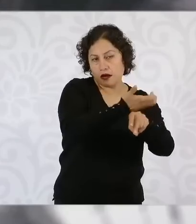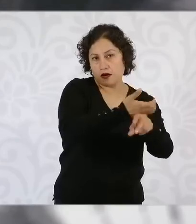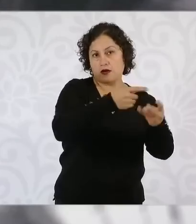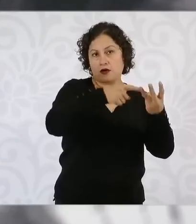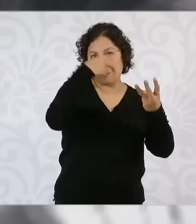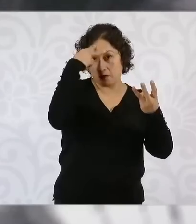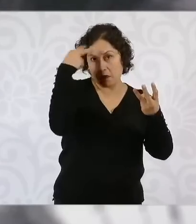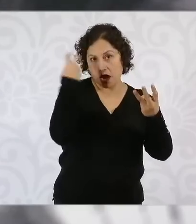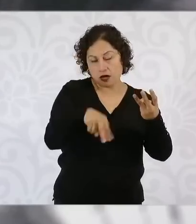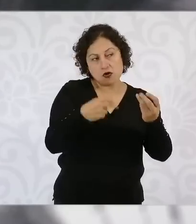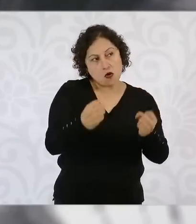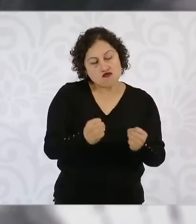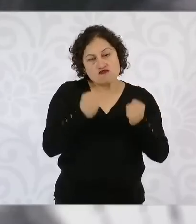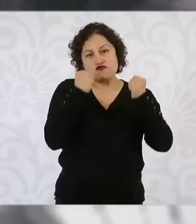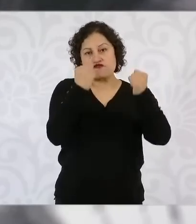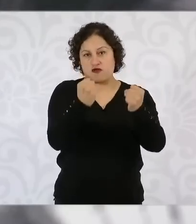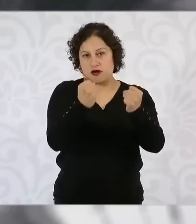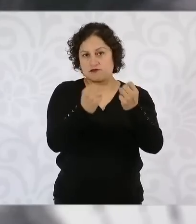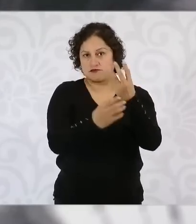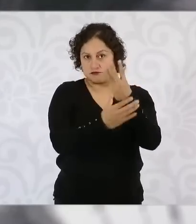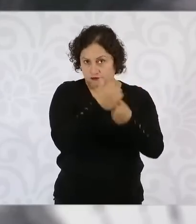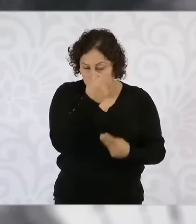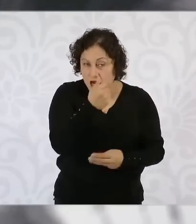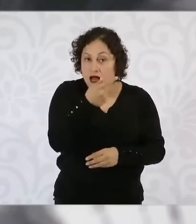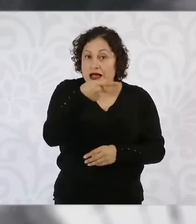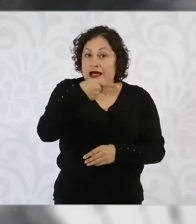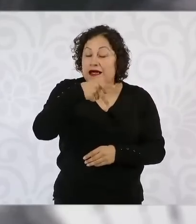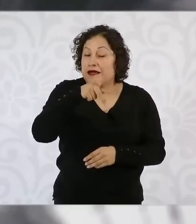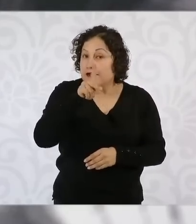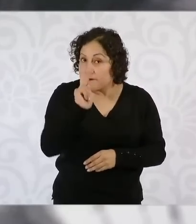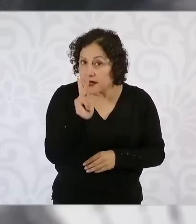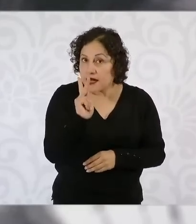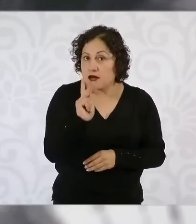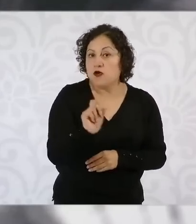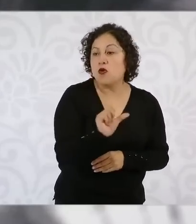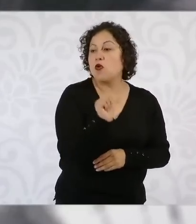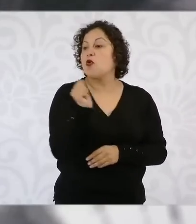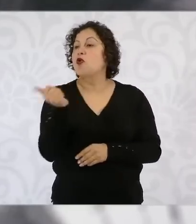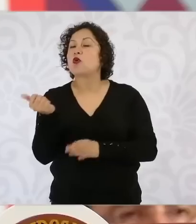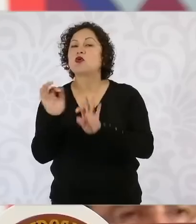marco del acuerdo comercial pero también para fortalecer la producción en nuestro país que